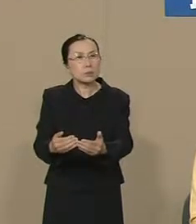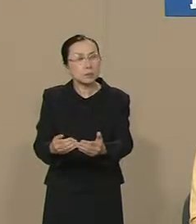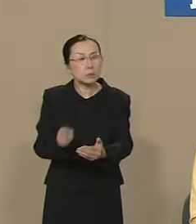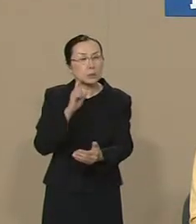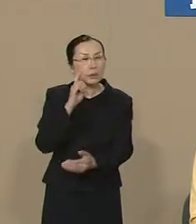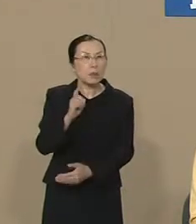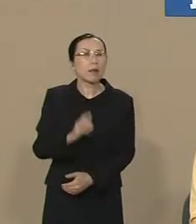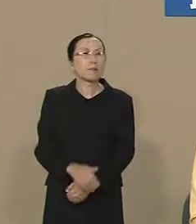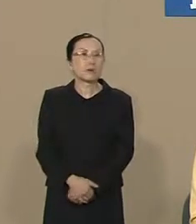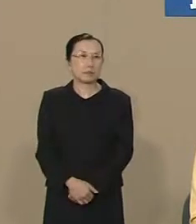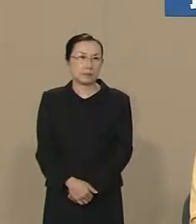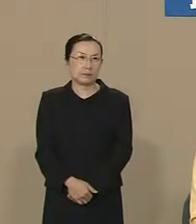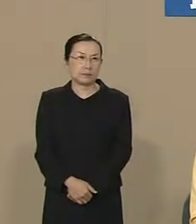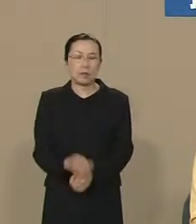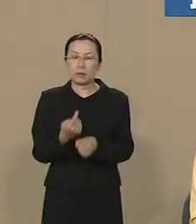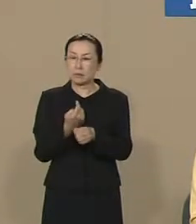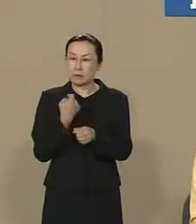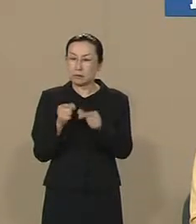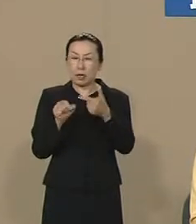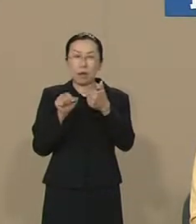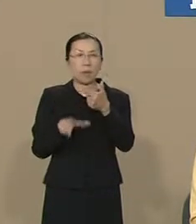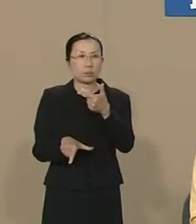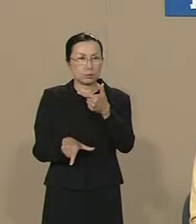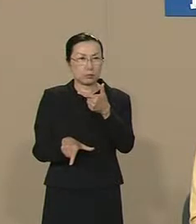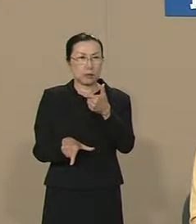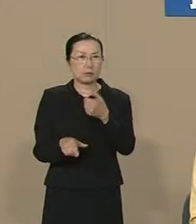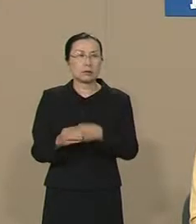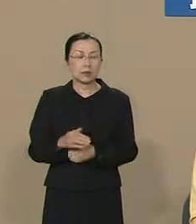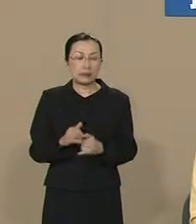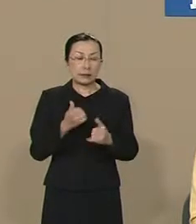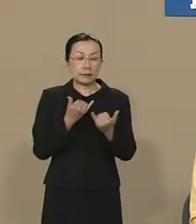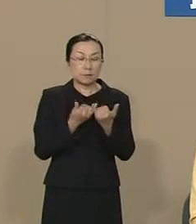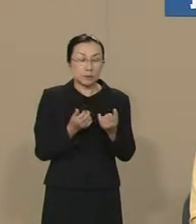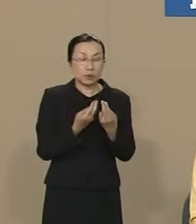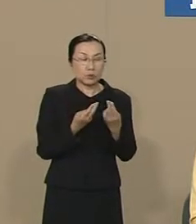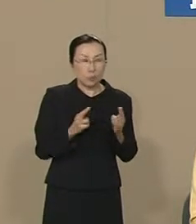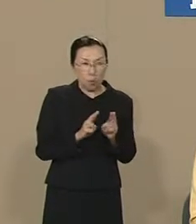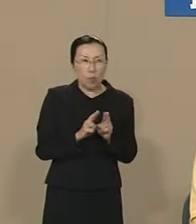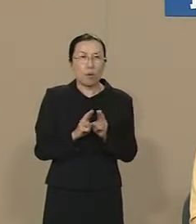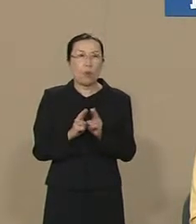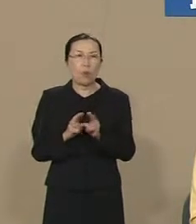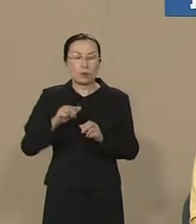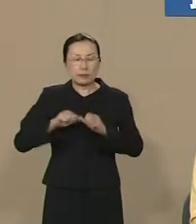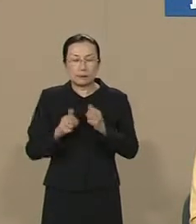昨年６月､ 民主党､自民党､公明党の３党で､